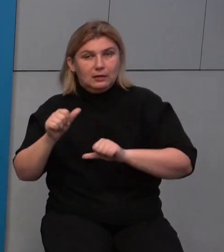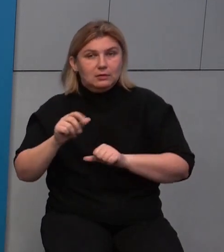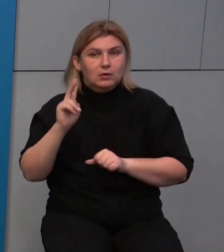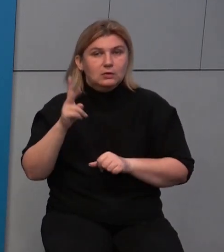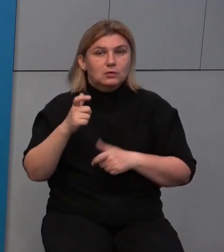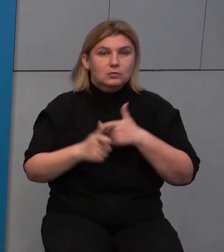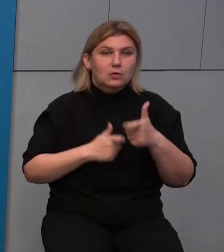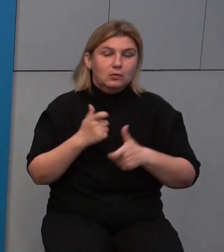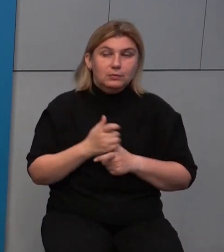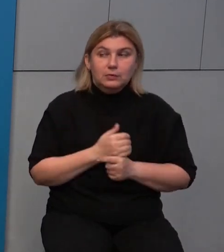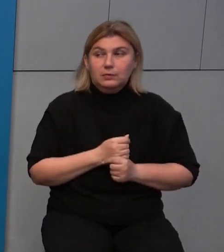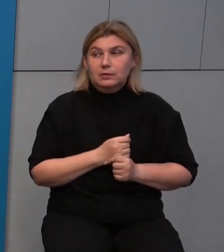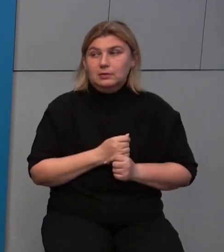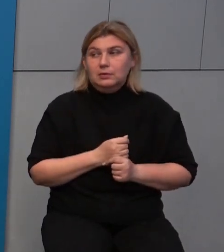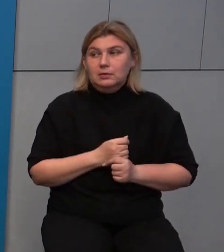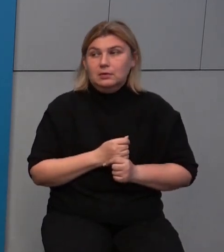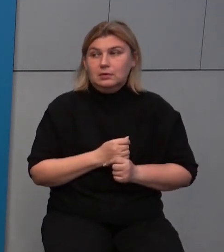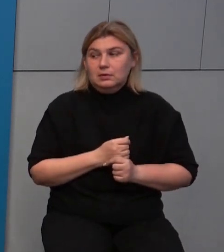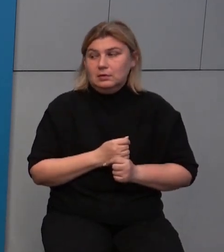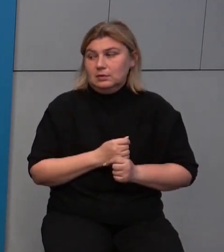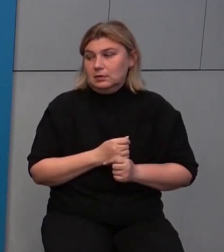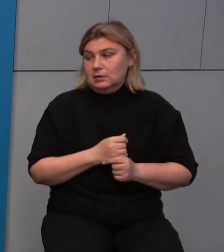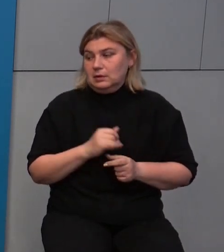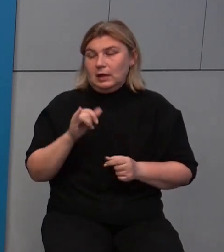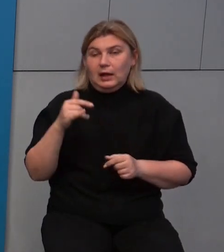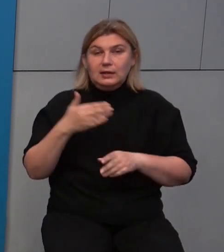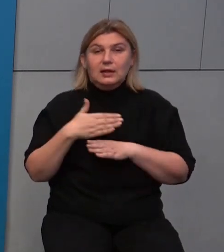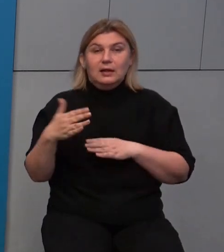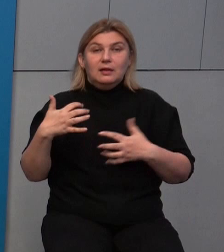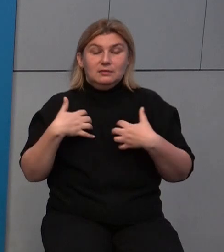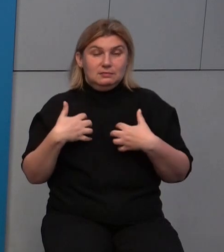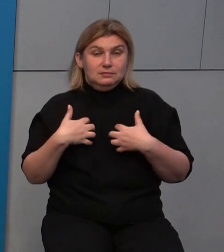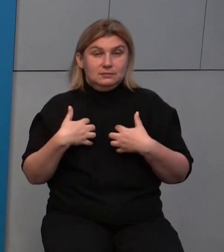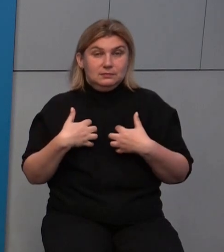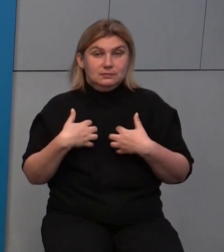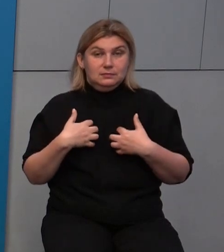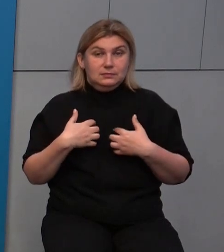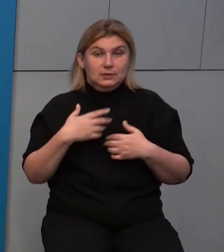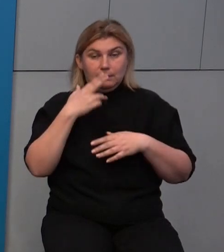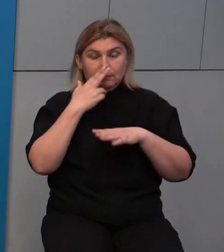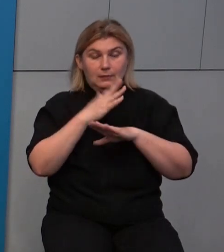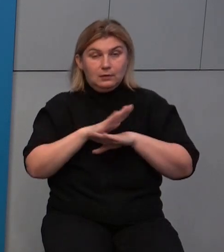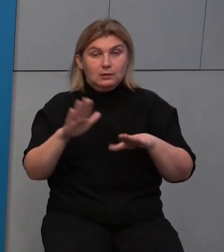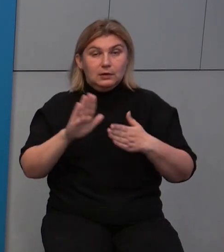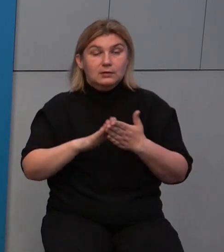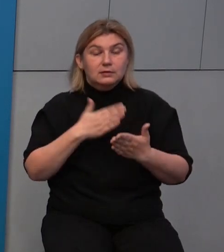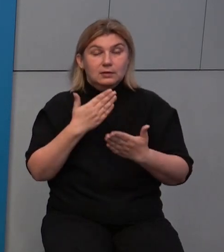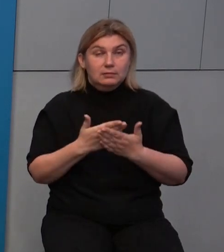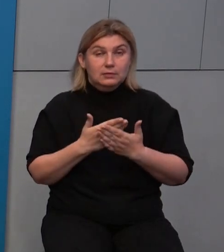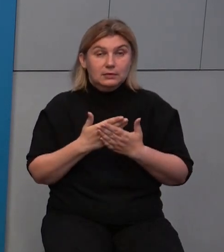i jak tutaj dalej funkcjonować? Ja pokazałam to na przykładzie "Powrotu z gwiazd",